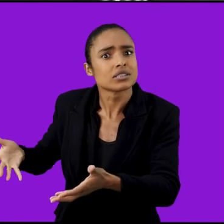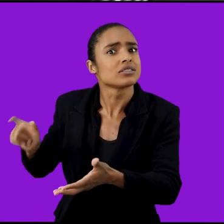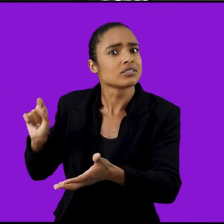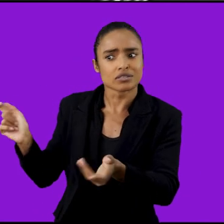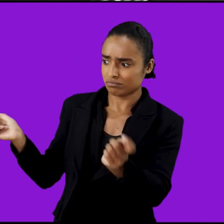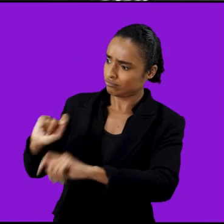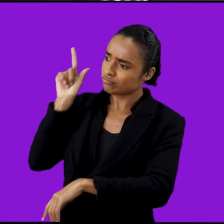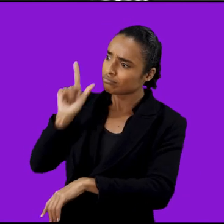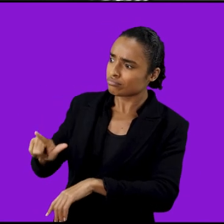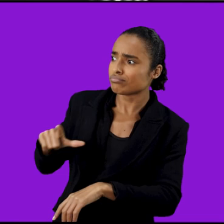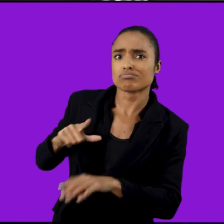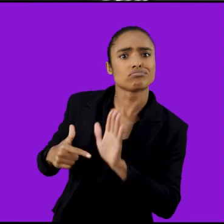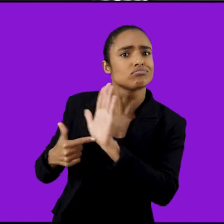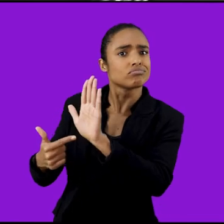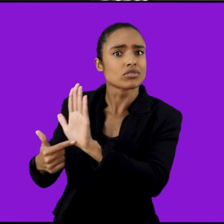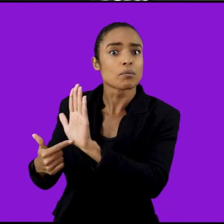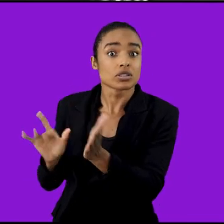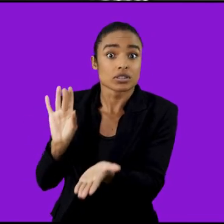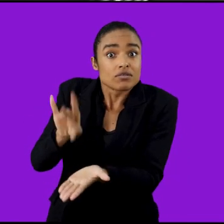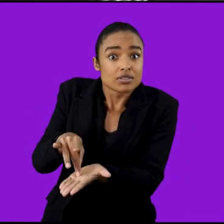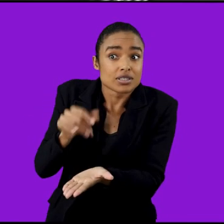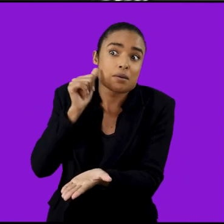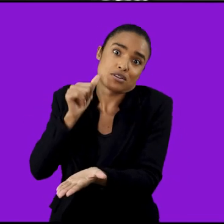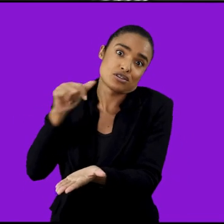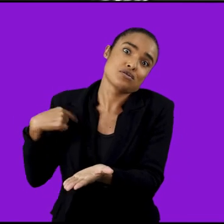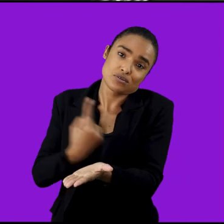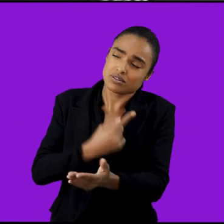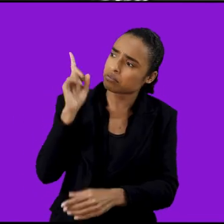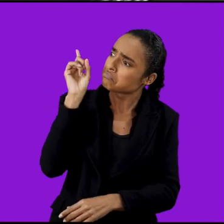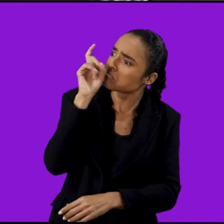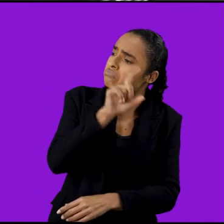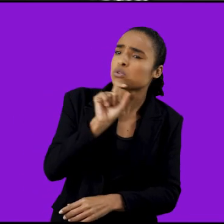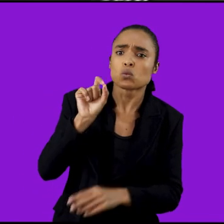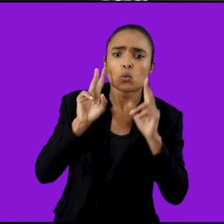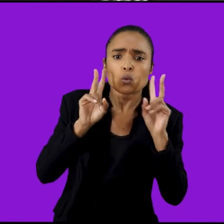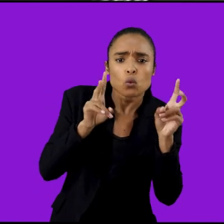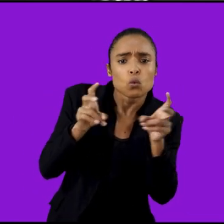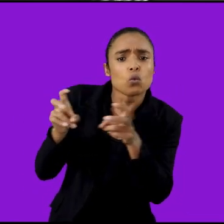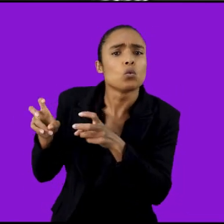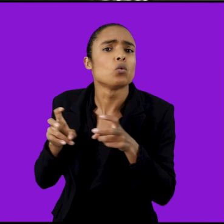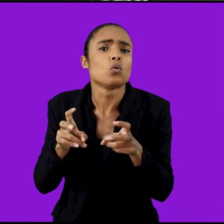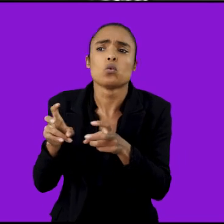de fato ela. Não! Floresça, sabe?. A gente tem uma dificuldade da gente perceber e construir